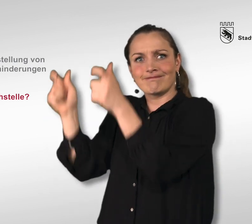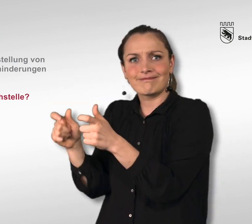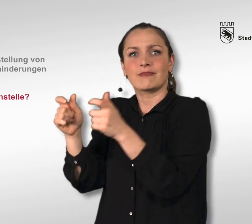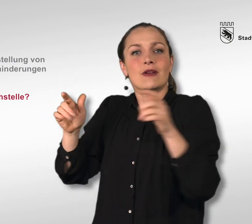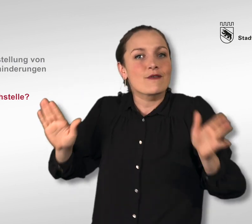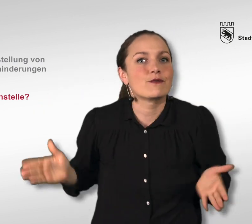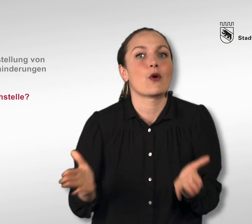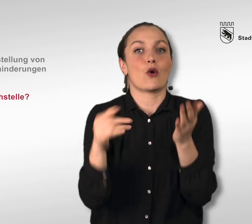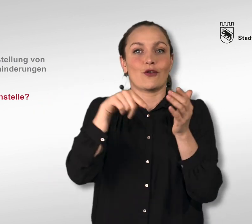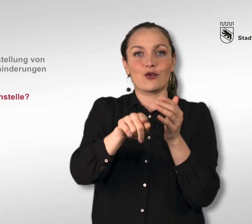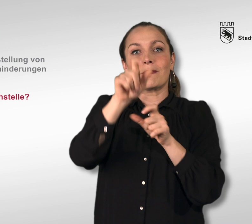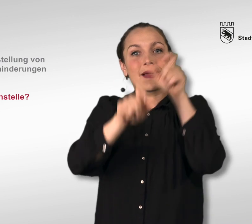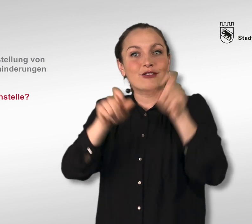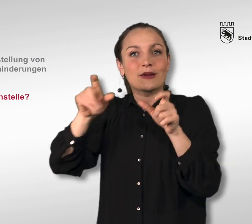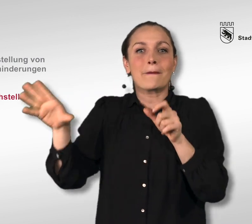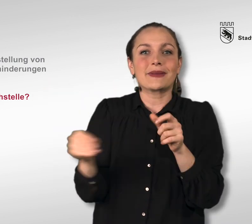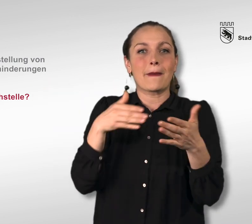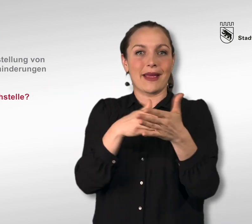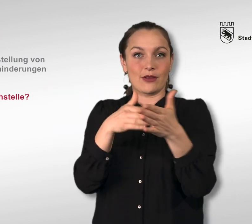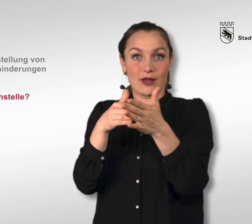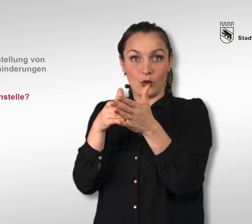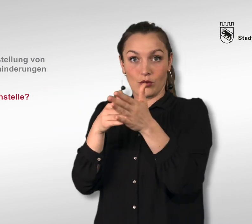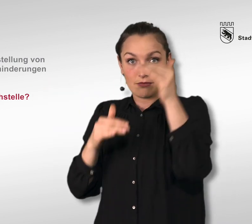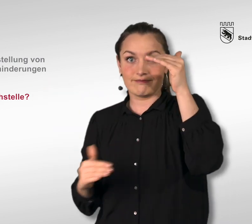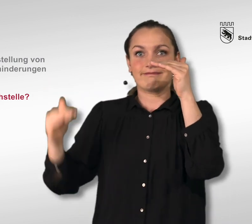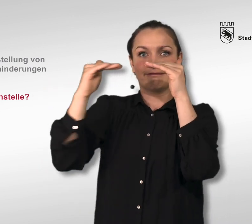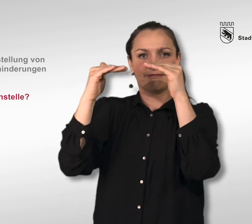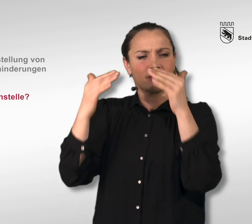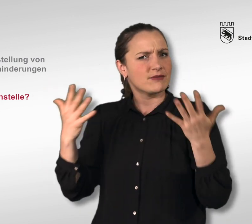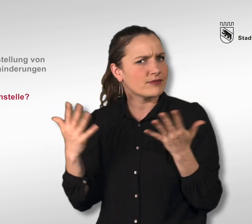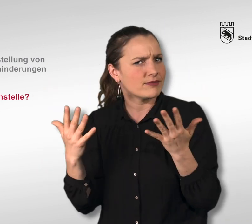Die Fachstelle fördert die Gleichstellung von Menschen mit Behinderungen,